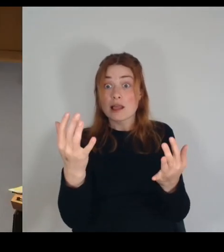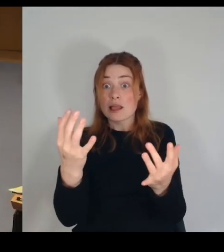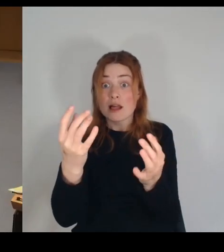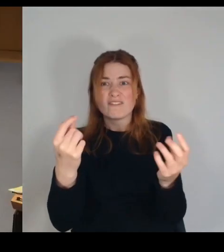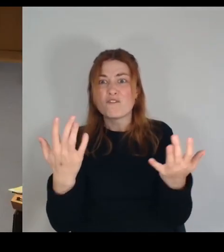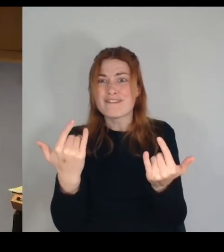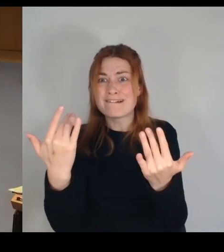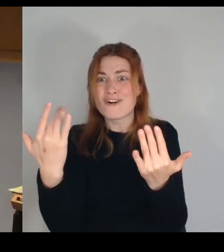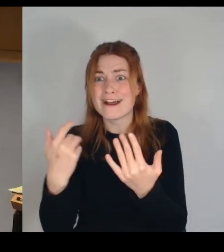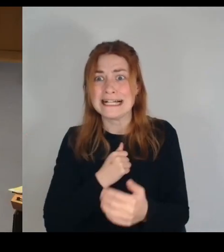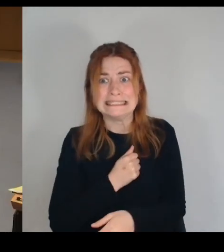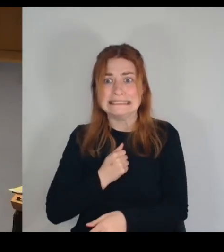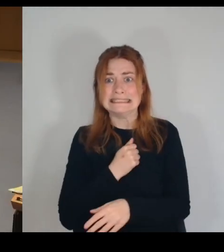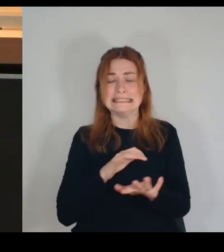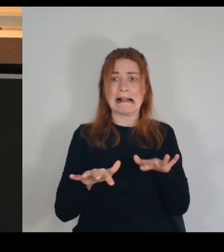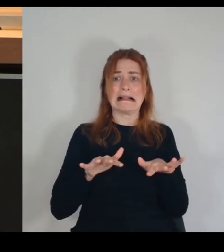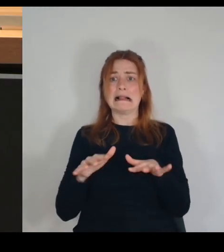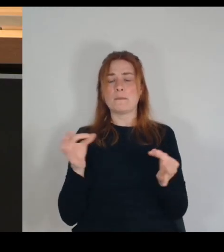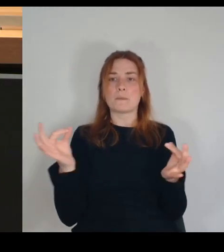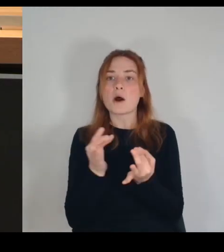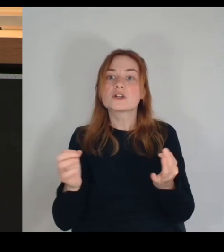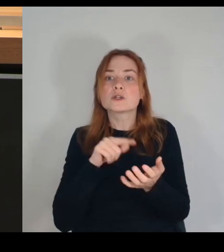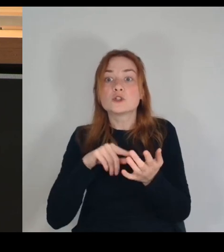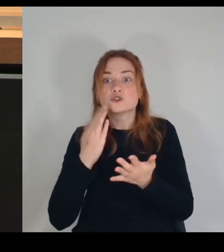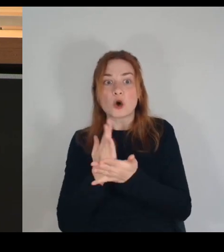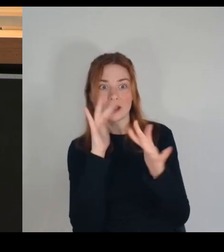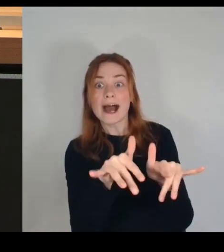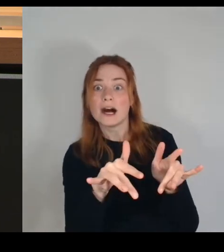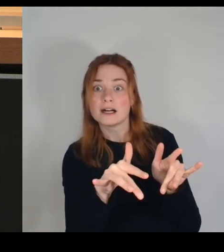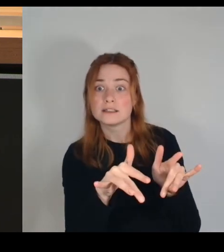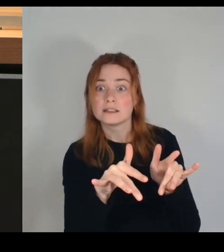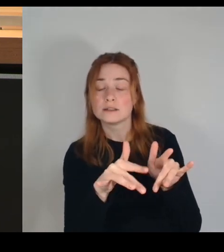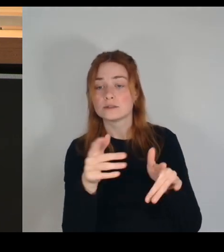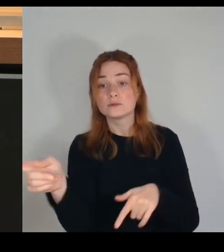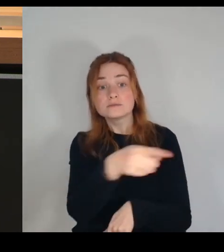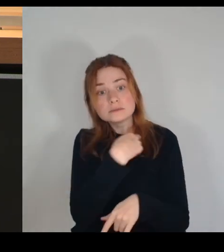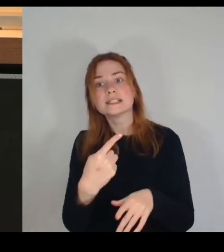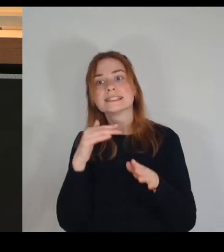Unsere Kinder brauchen saubere Schulen, aber nicht diesen Antrag. Vielen Dank